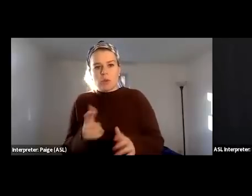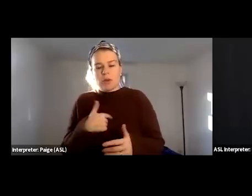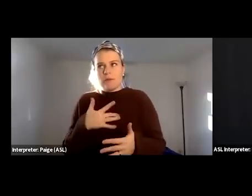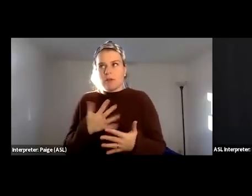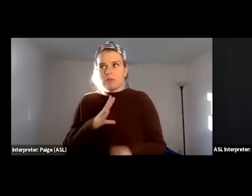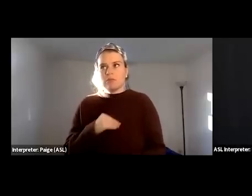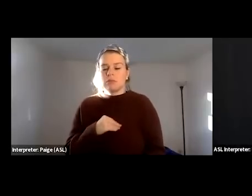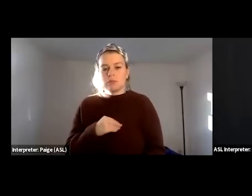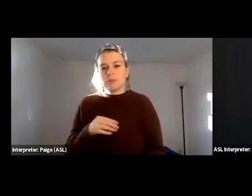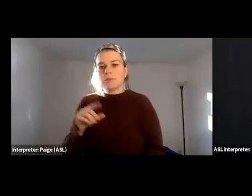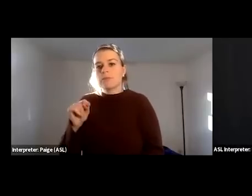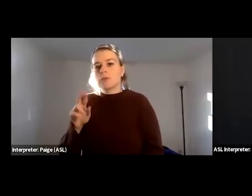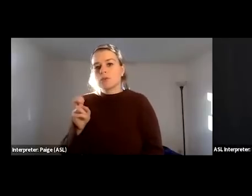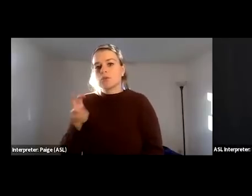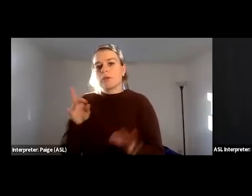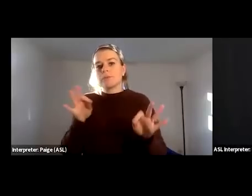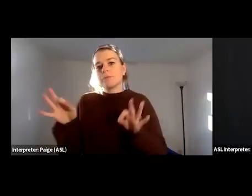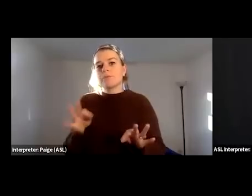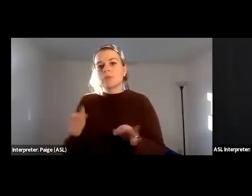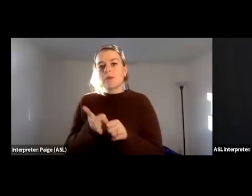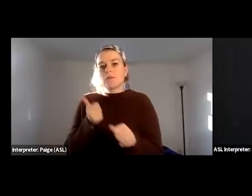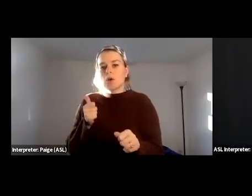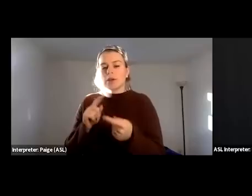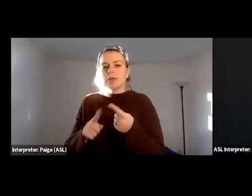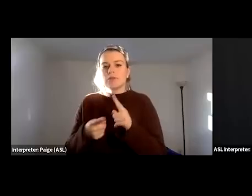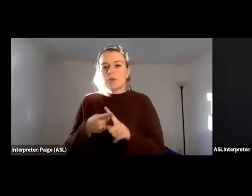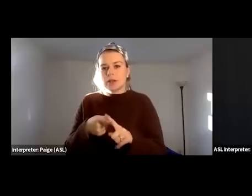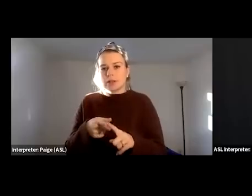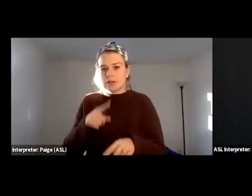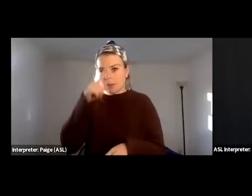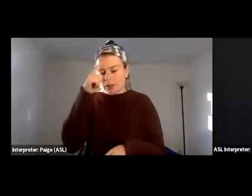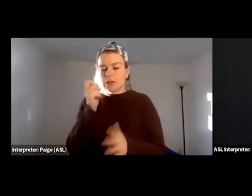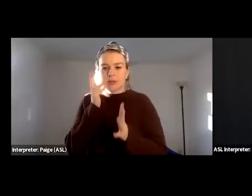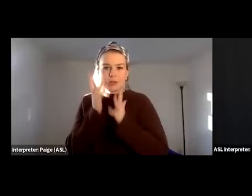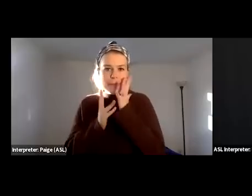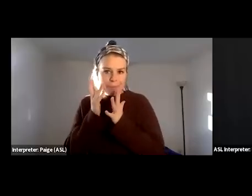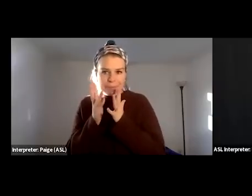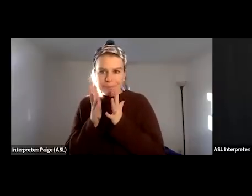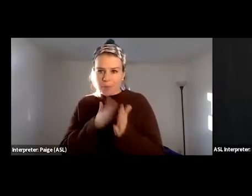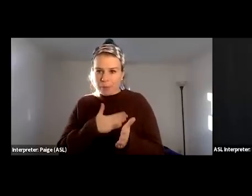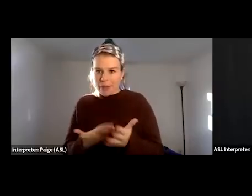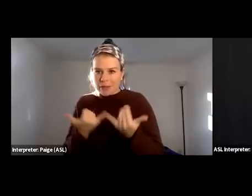Trevor dijo que evitaba a sus amigos de antes de quedarse sin hogar debido a la vergüenza de admitir que ahora no tenía hogar.